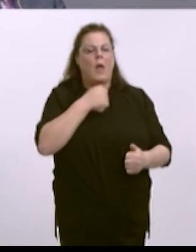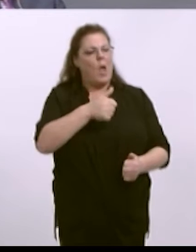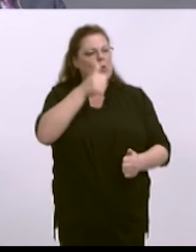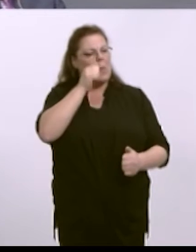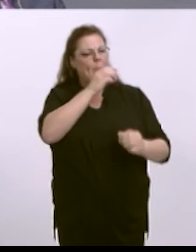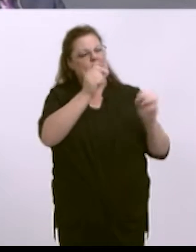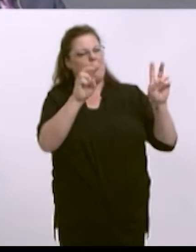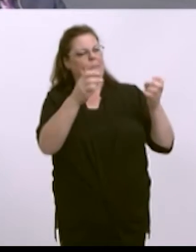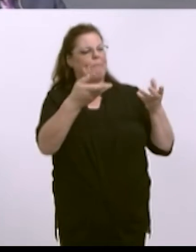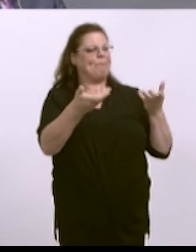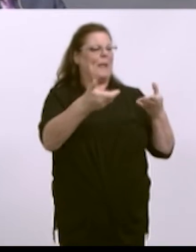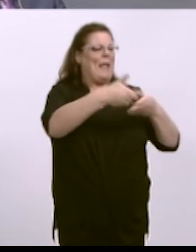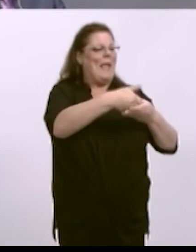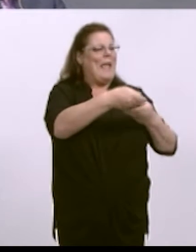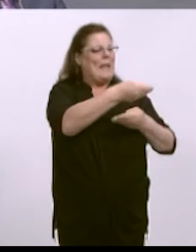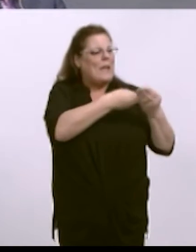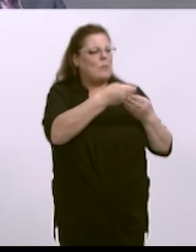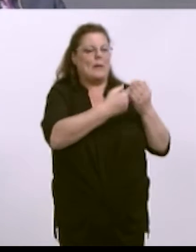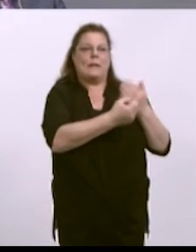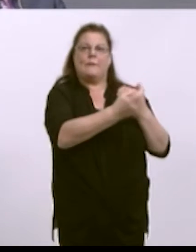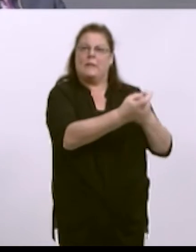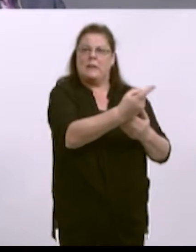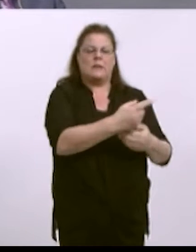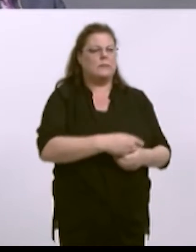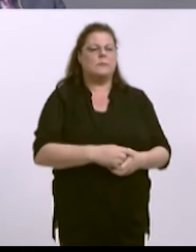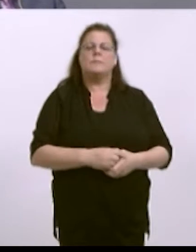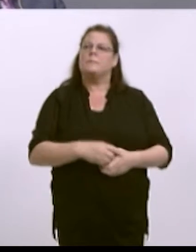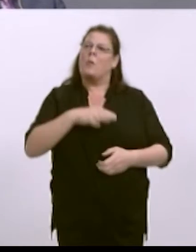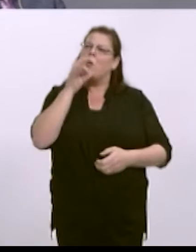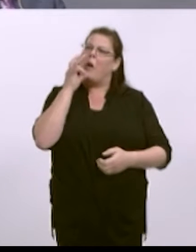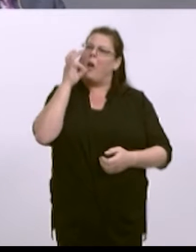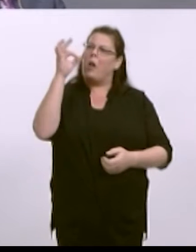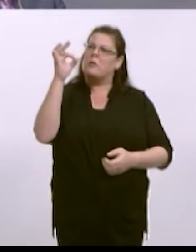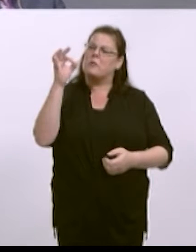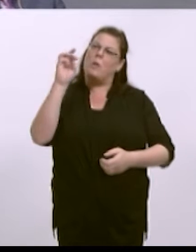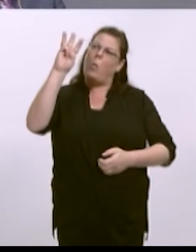ddweud wrthym ni sut y bydd Llywodraeth Cymru yn hyrwyddoír datblygiadau hyn ac, yn benodol